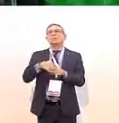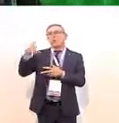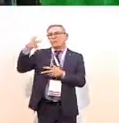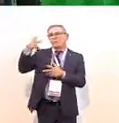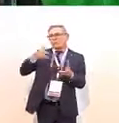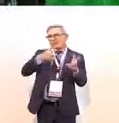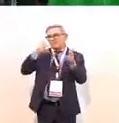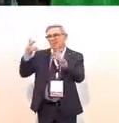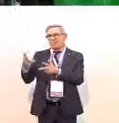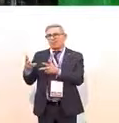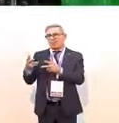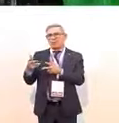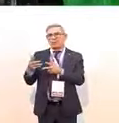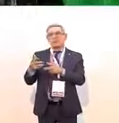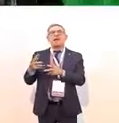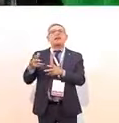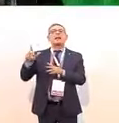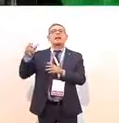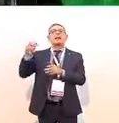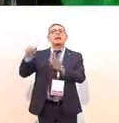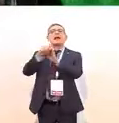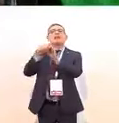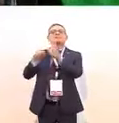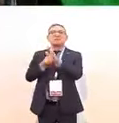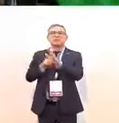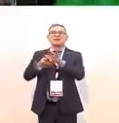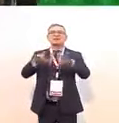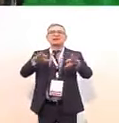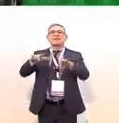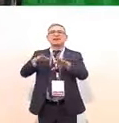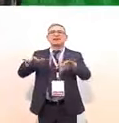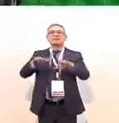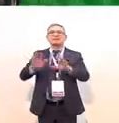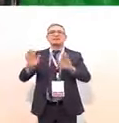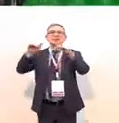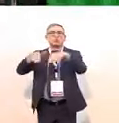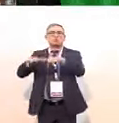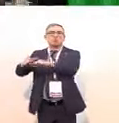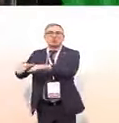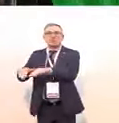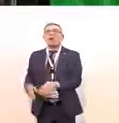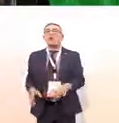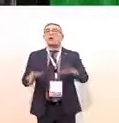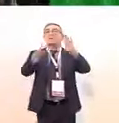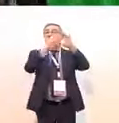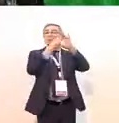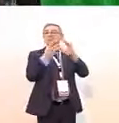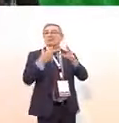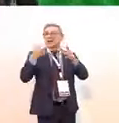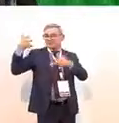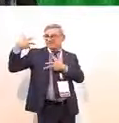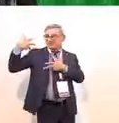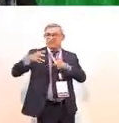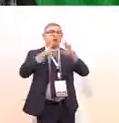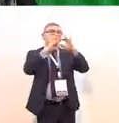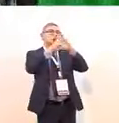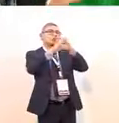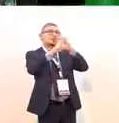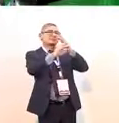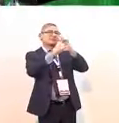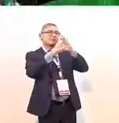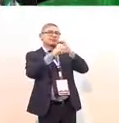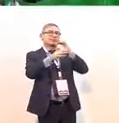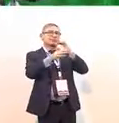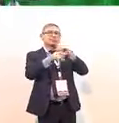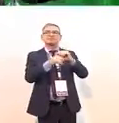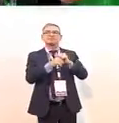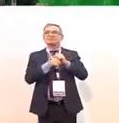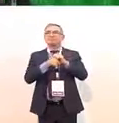del pianista sull’oceano”. Il trombettista si mette a suonare e, impressionato e ammirato,